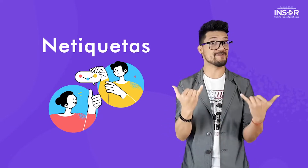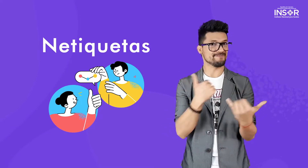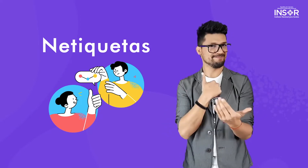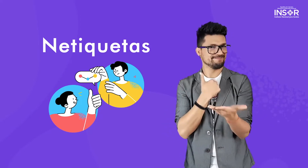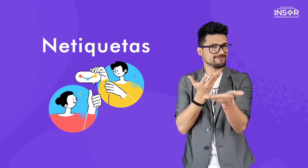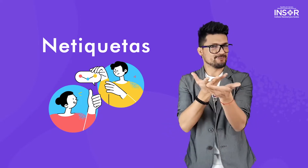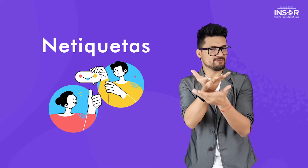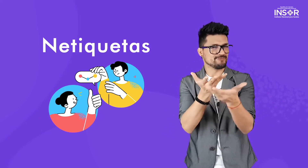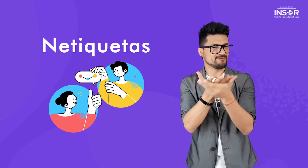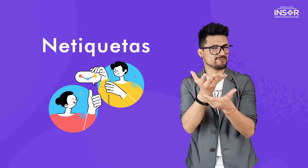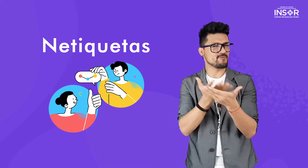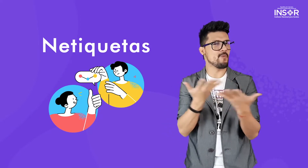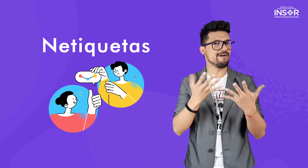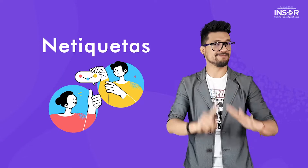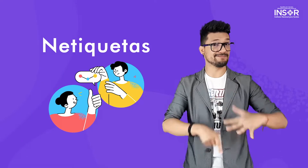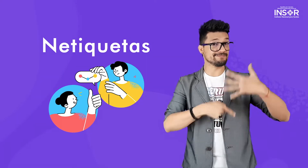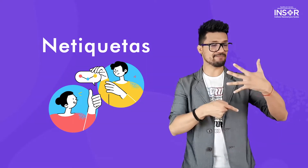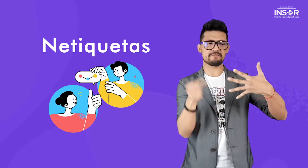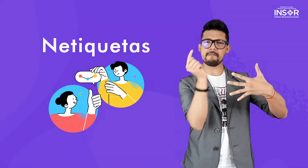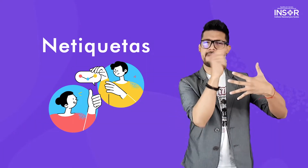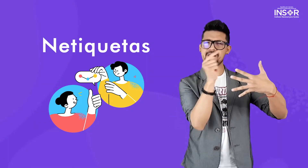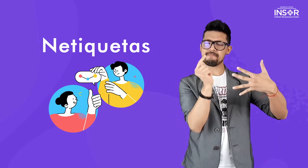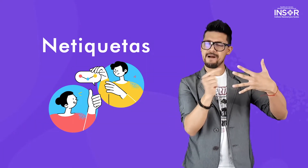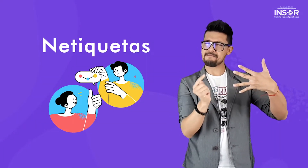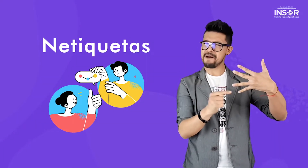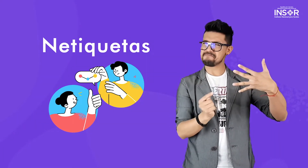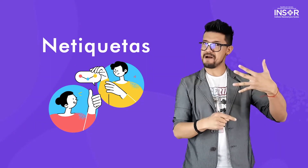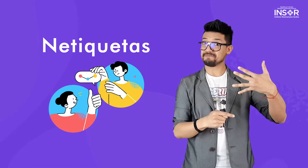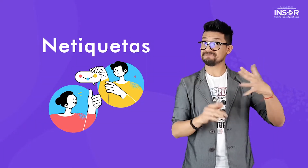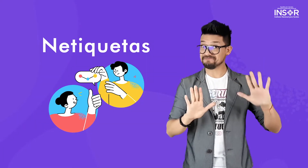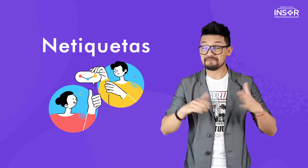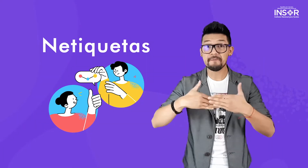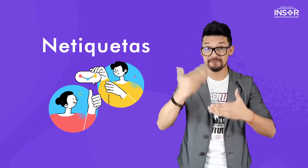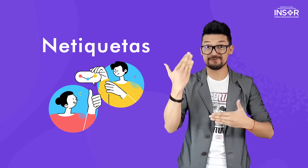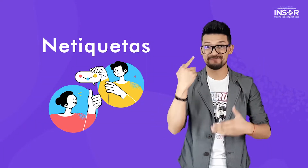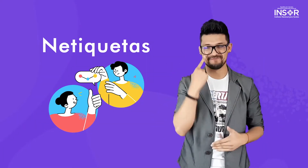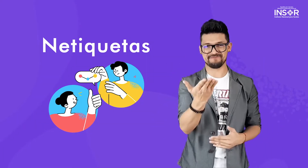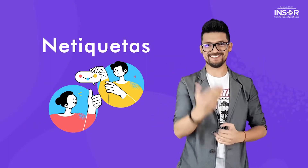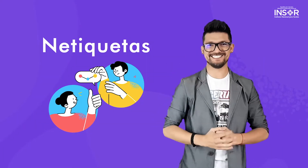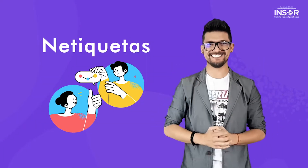A continuación, les contaré seis tips básicos para que puedan empezar a hacer uso de ellas, Comencemos.